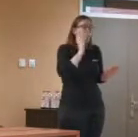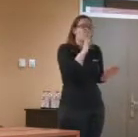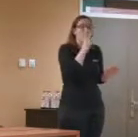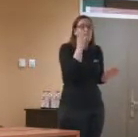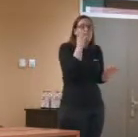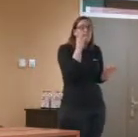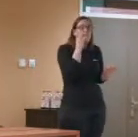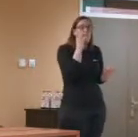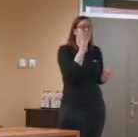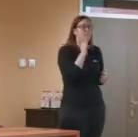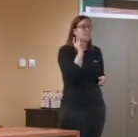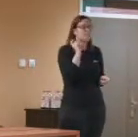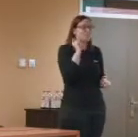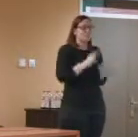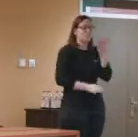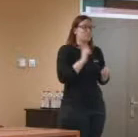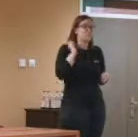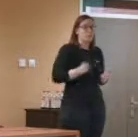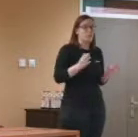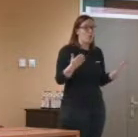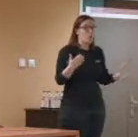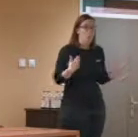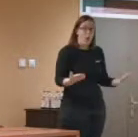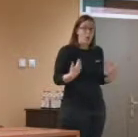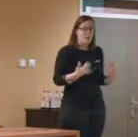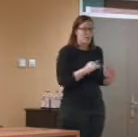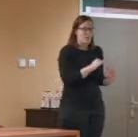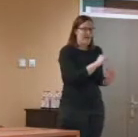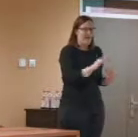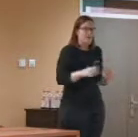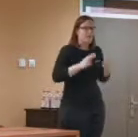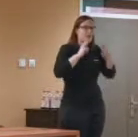declarando unas cosas, y era de su estricta confianza, hay testimonios que están